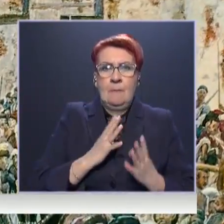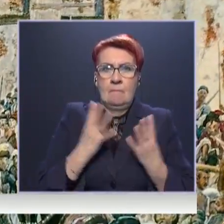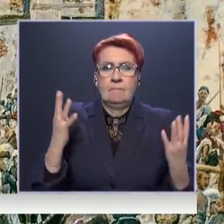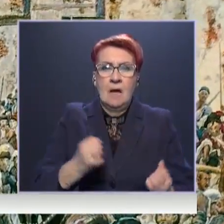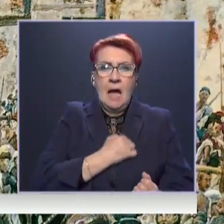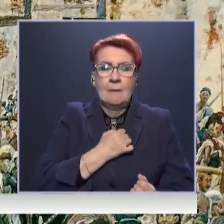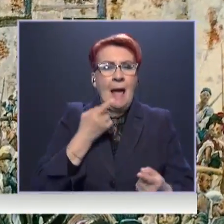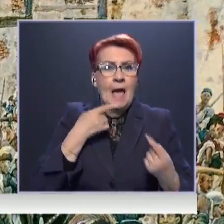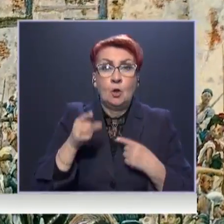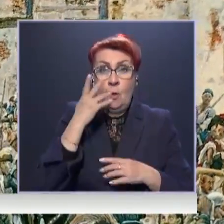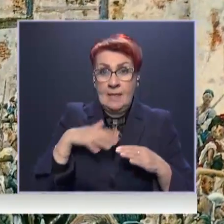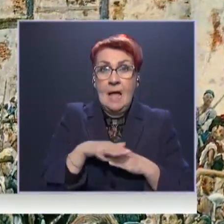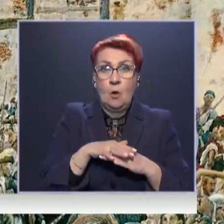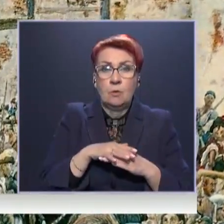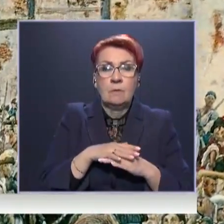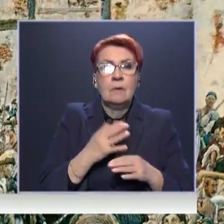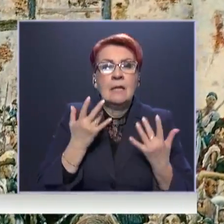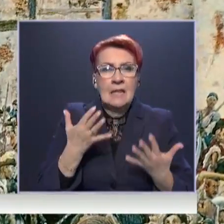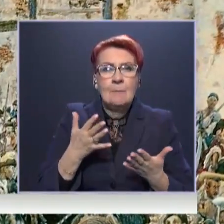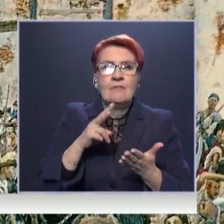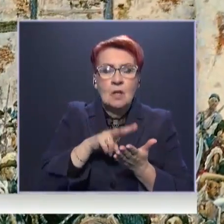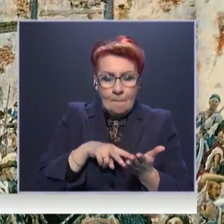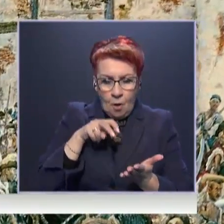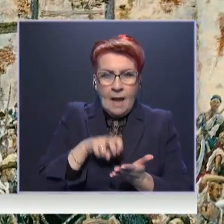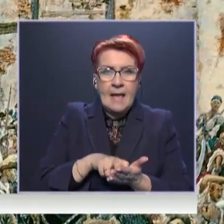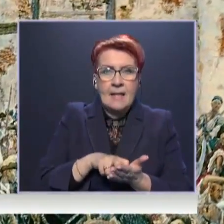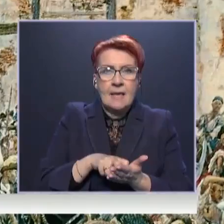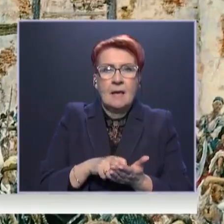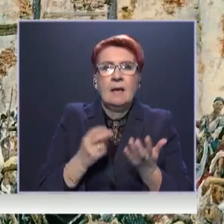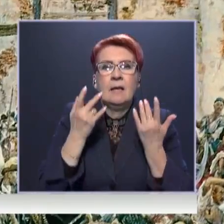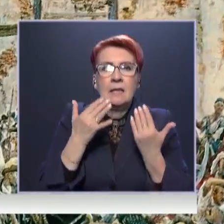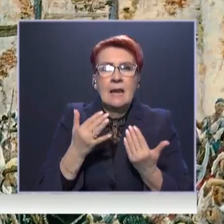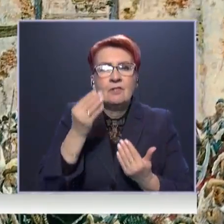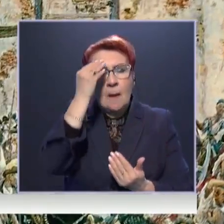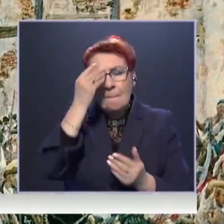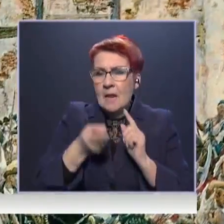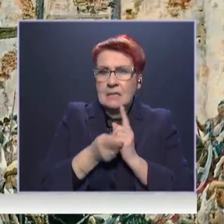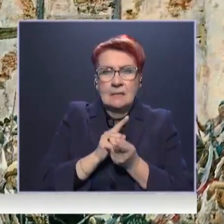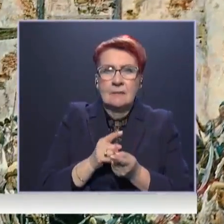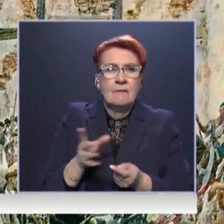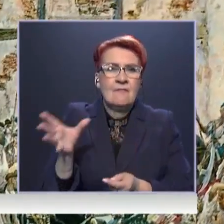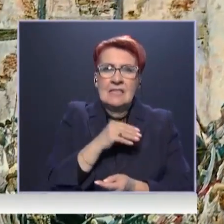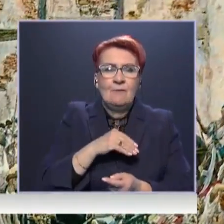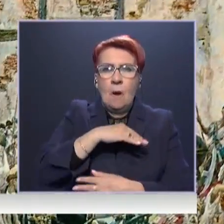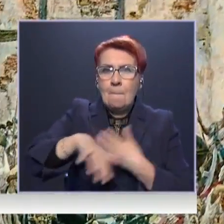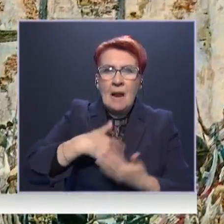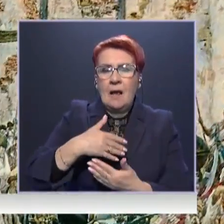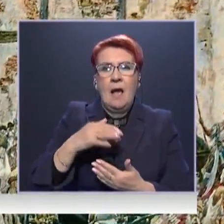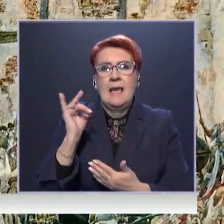иной народ требовалось Покаяние требовалось переосмысление всего того бардака всей той разрухи что происходило